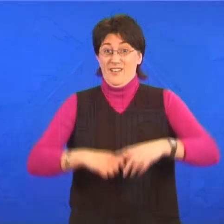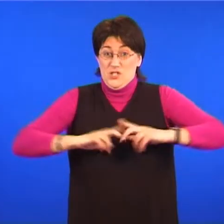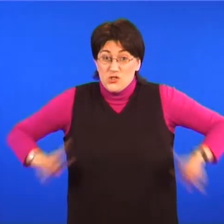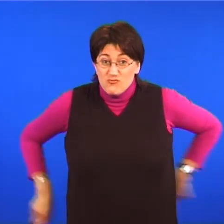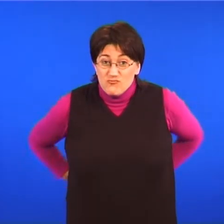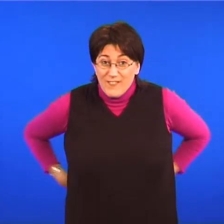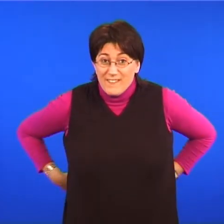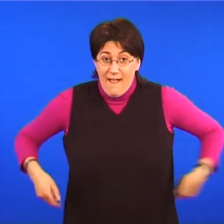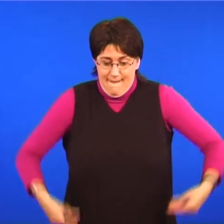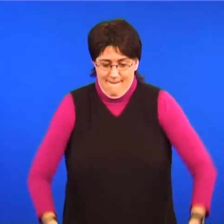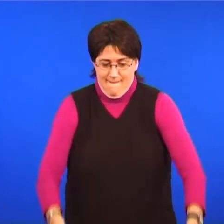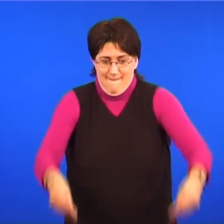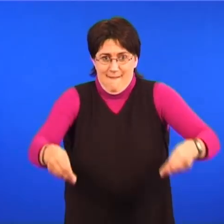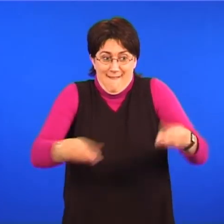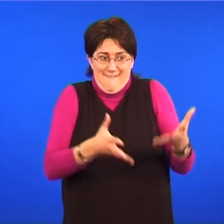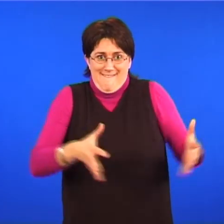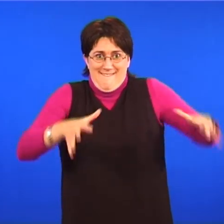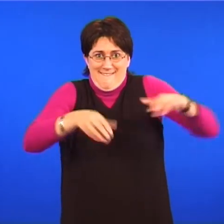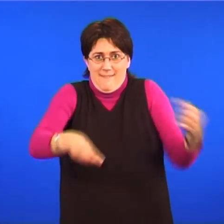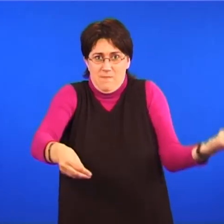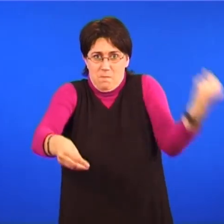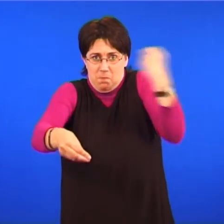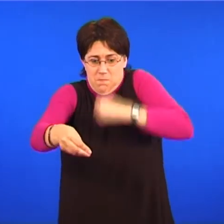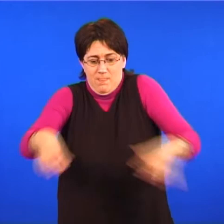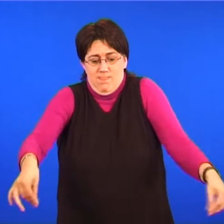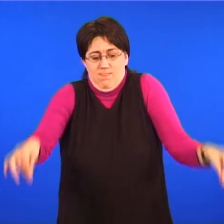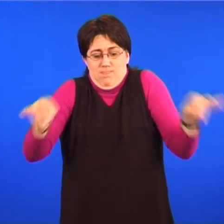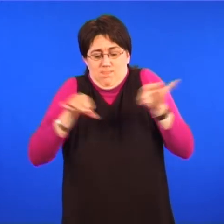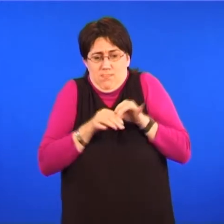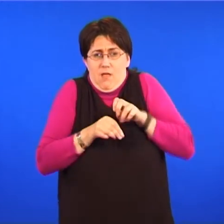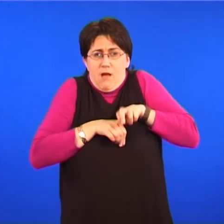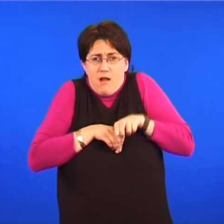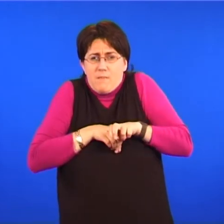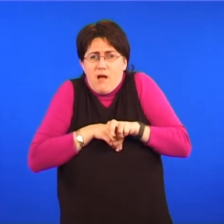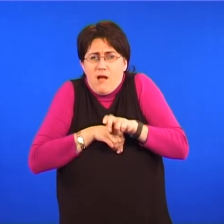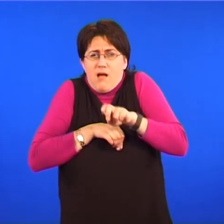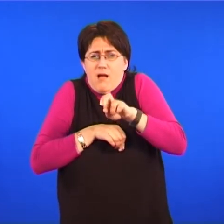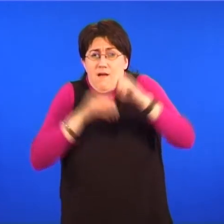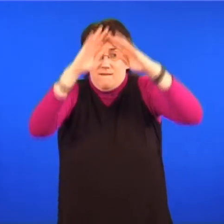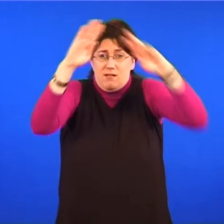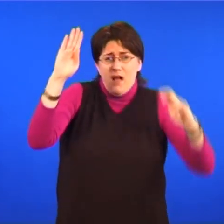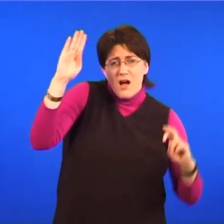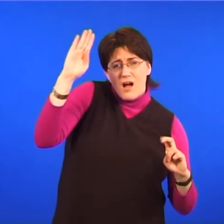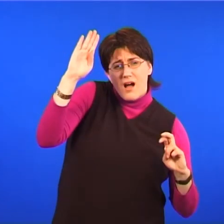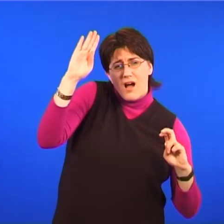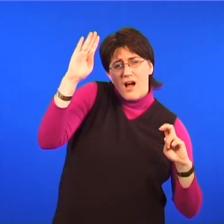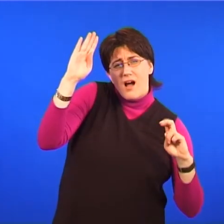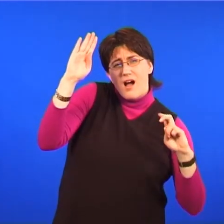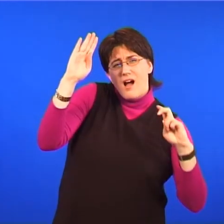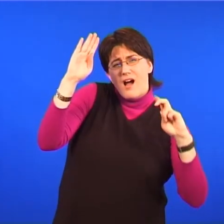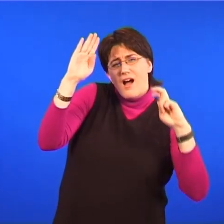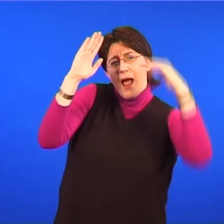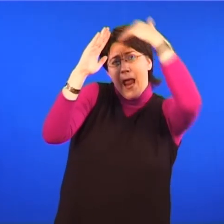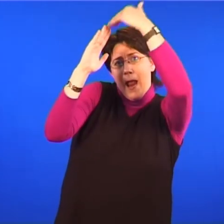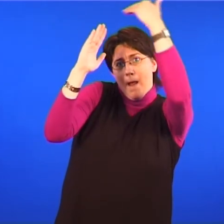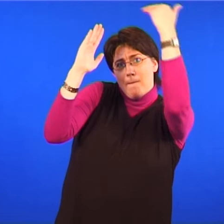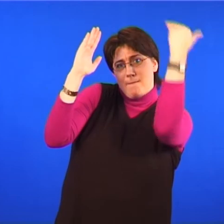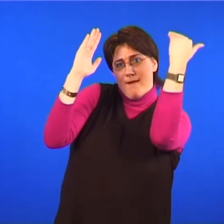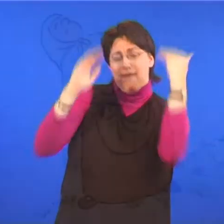Síðan fór hún til himna og hafði skjóðuna í svuntu sinni.